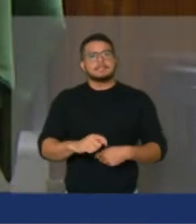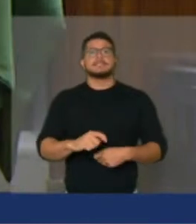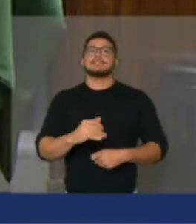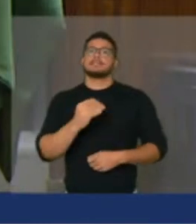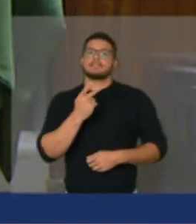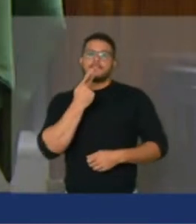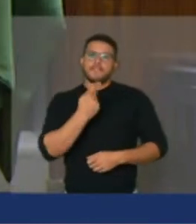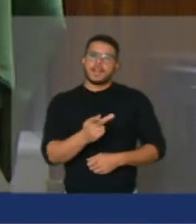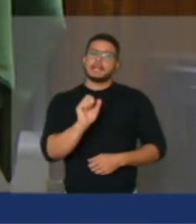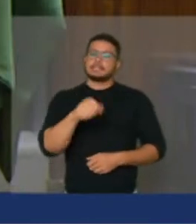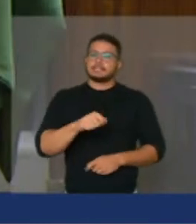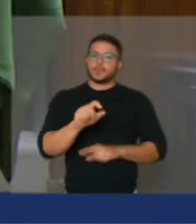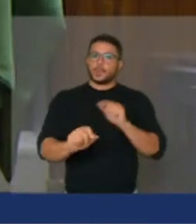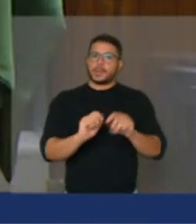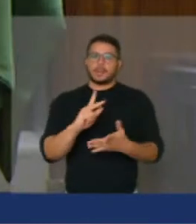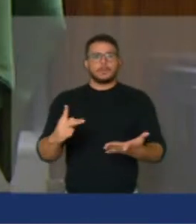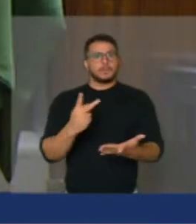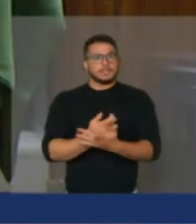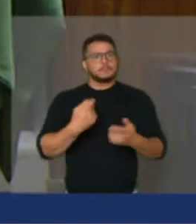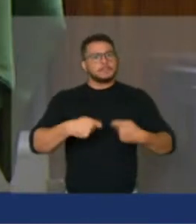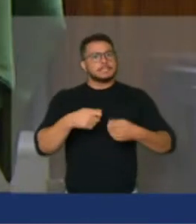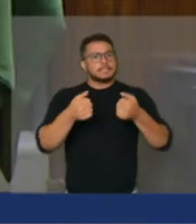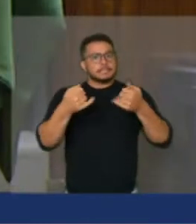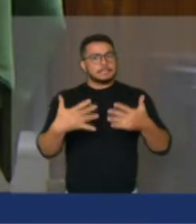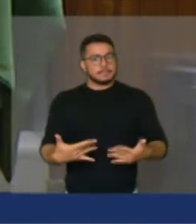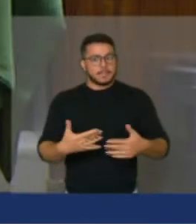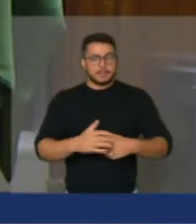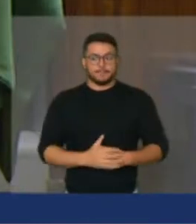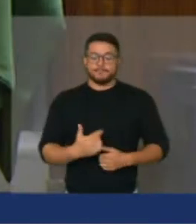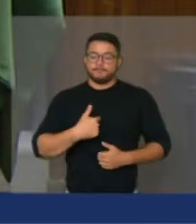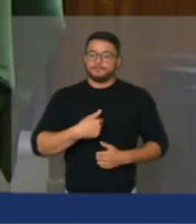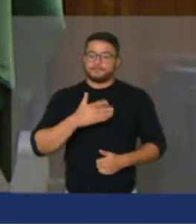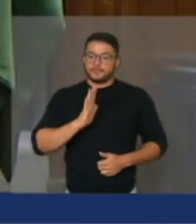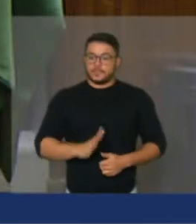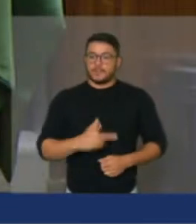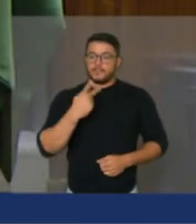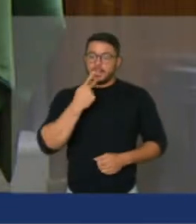PARLAMENTO E AO PAÍS. , TEM GENTE FAZENDO ESPECULAÇÃO PORQUE OS PARTIDOS DA BASE MUDARAM A SUA POSIÇÃO.